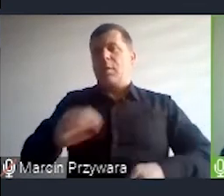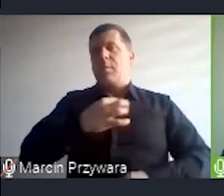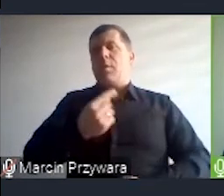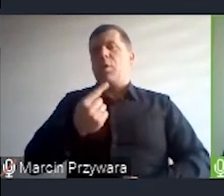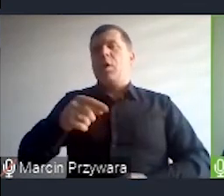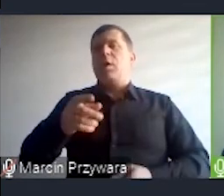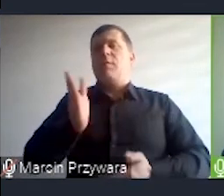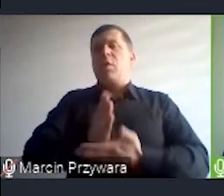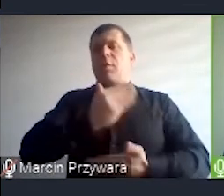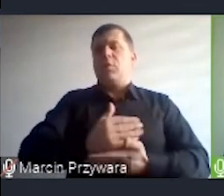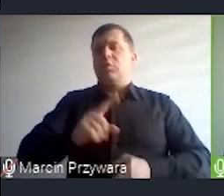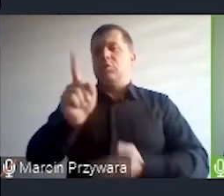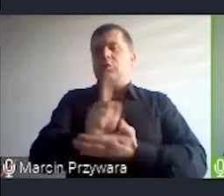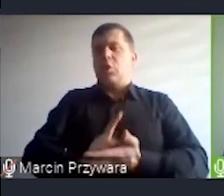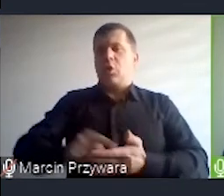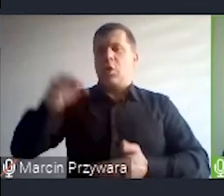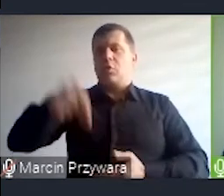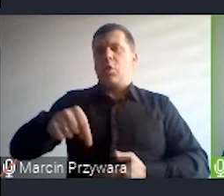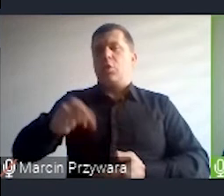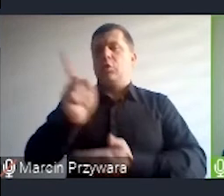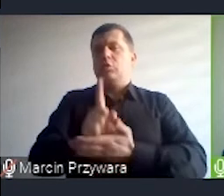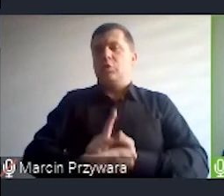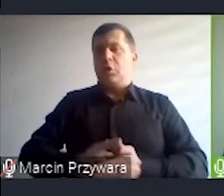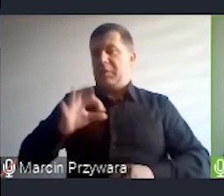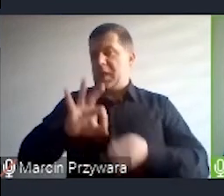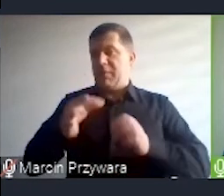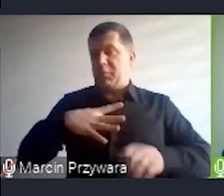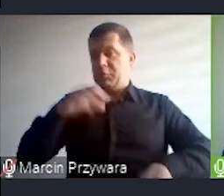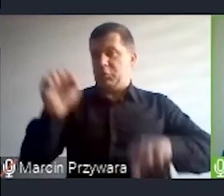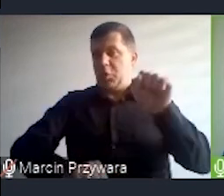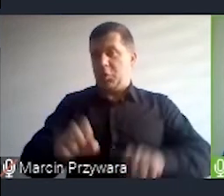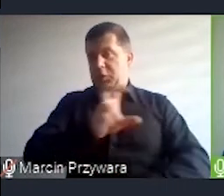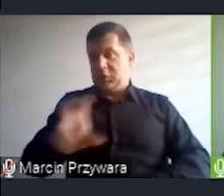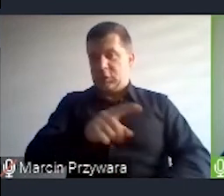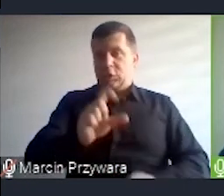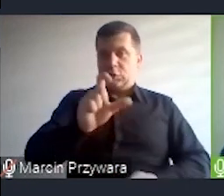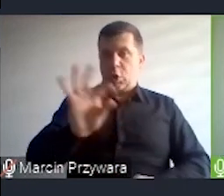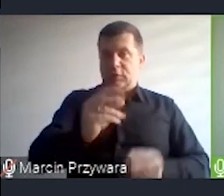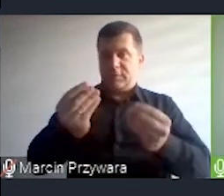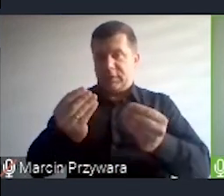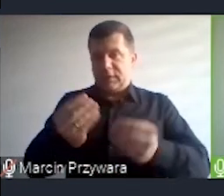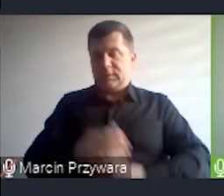wręcz przed sądem stanęło zagadnienie tego czy jest to crowd financing